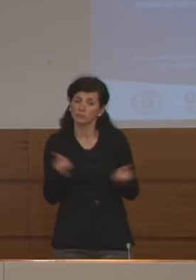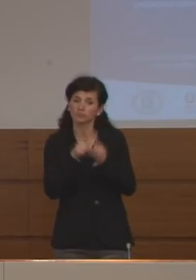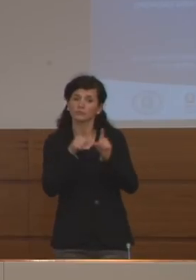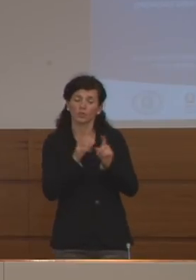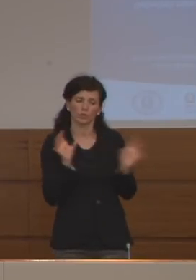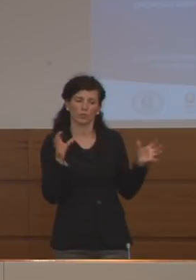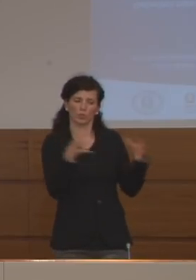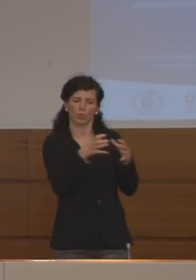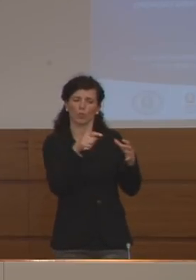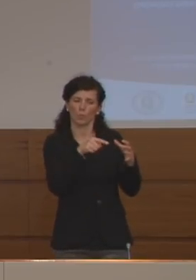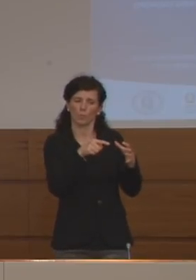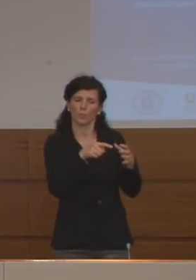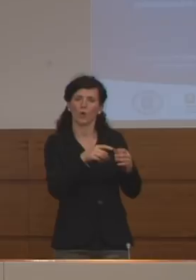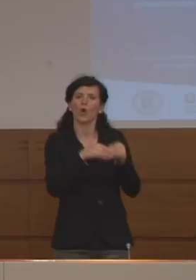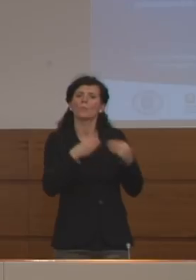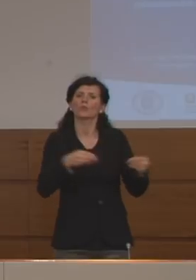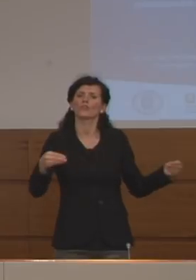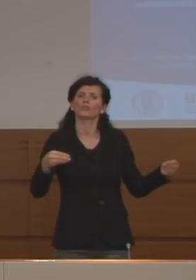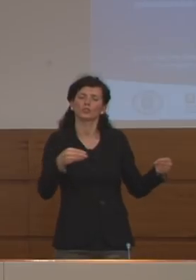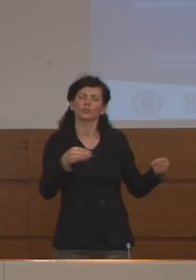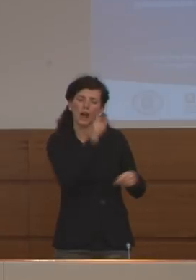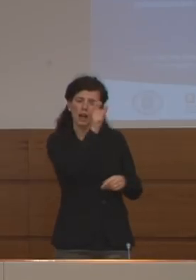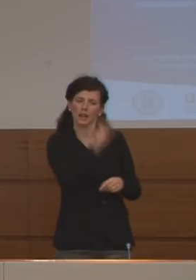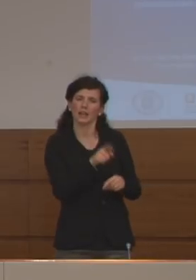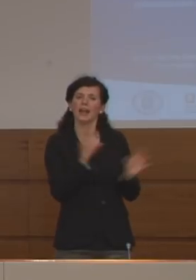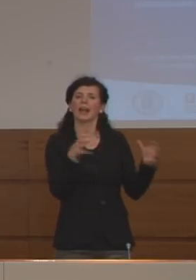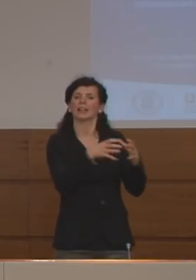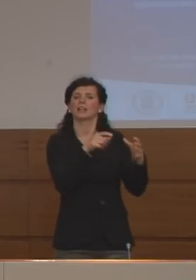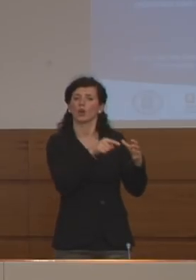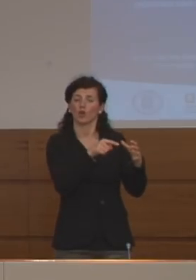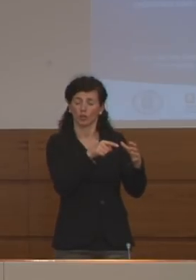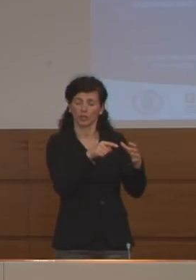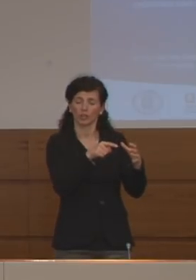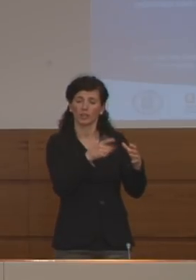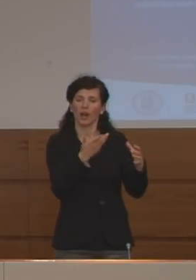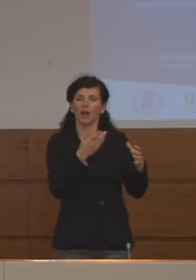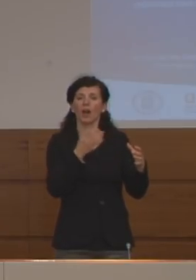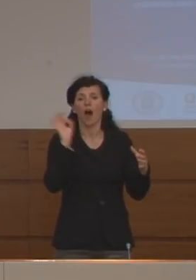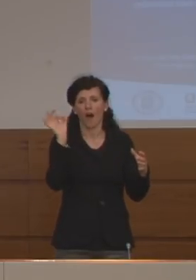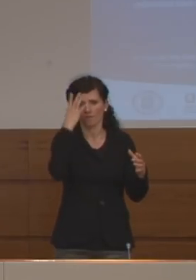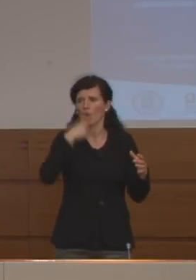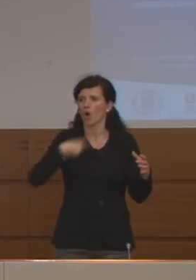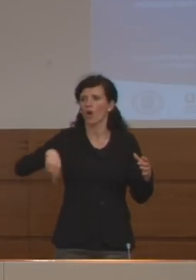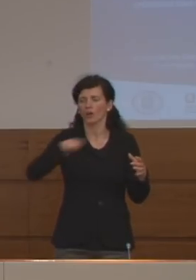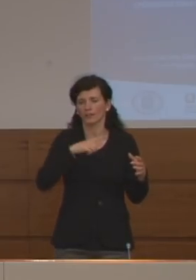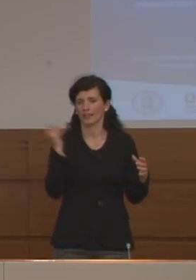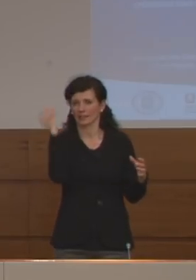volta ci dimentichiamo un po' tutti di citare per il loro ruolo importante.